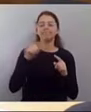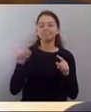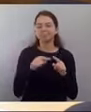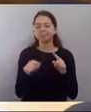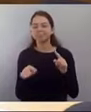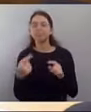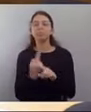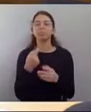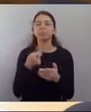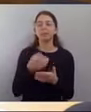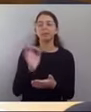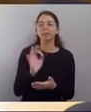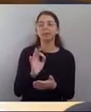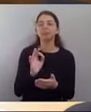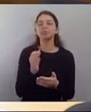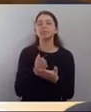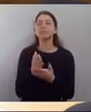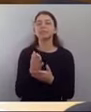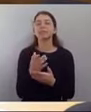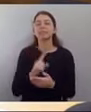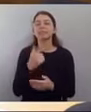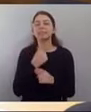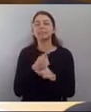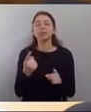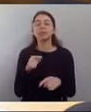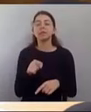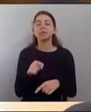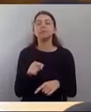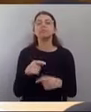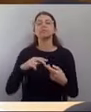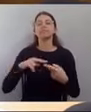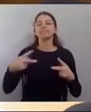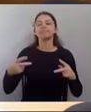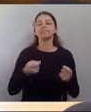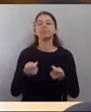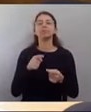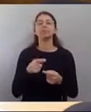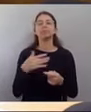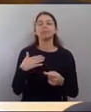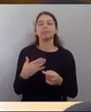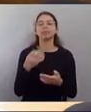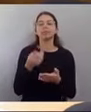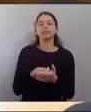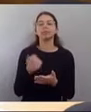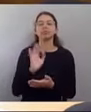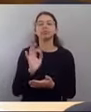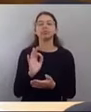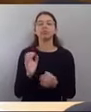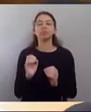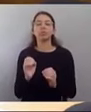existe de facto um objetivo de tornar Oeiras num Município com um sistema de passes gratuitos para a totalidade dos